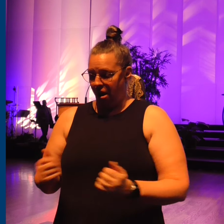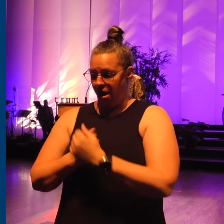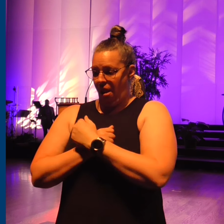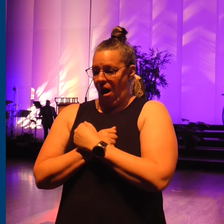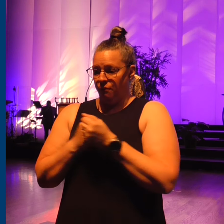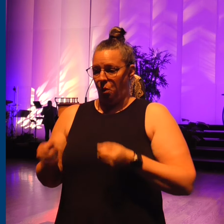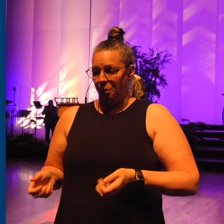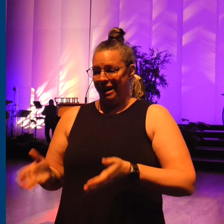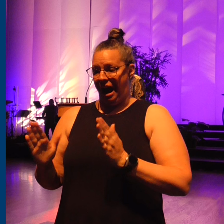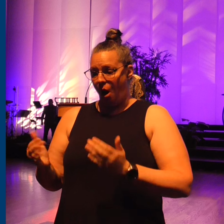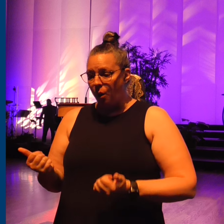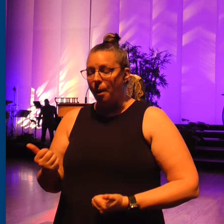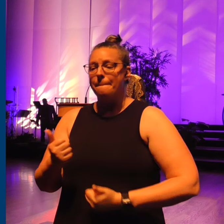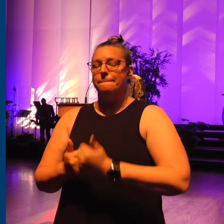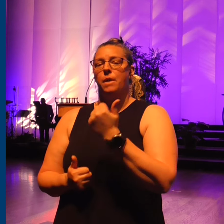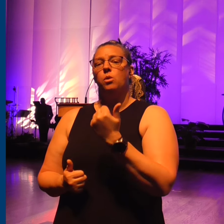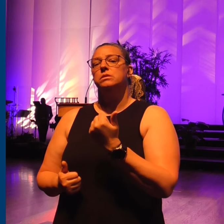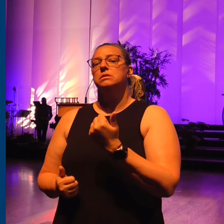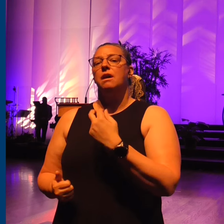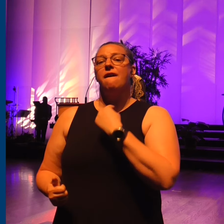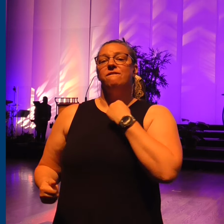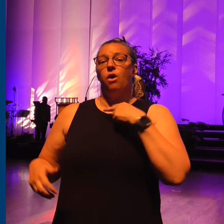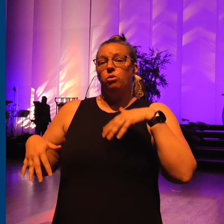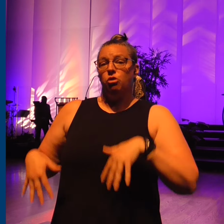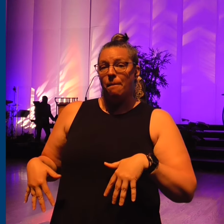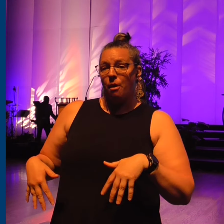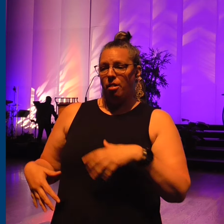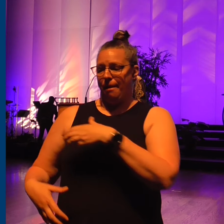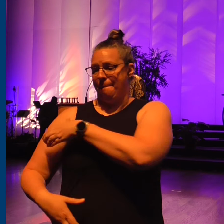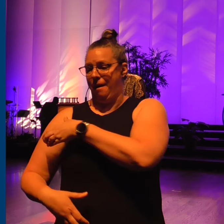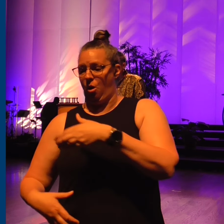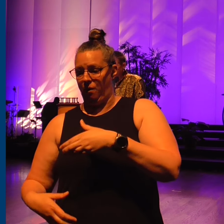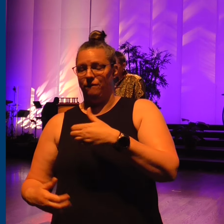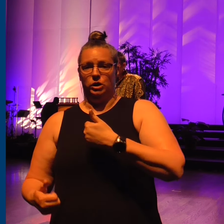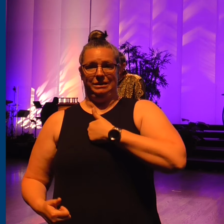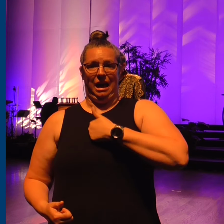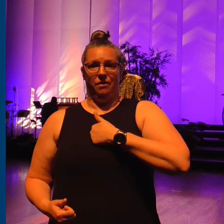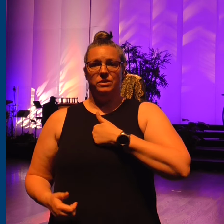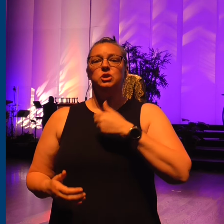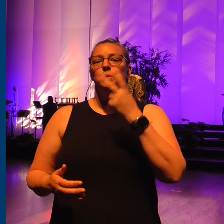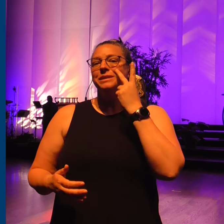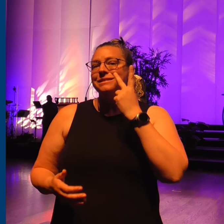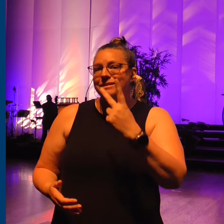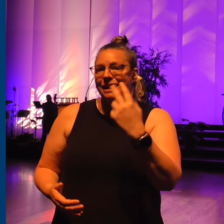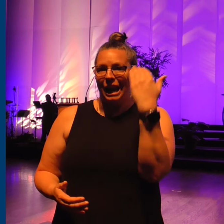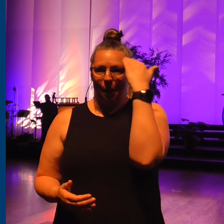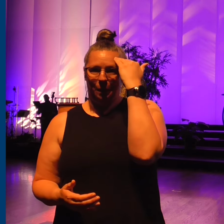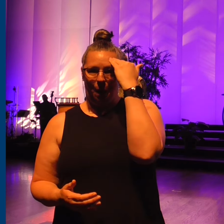yo más vulnerable y poderoso sea visto y conocido profundamente y cuando honramos la